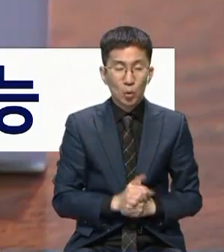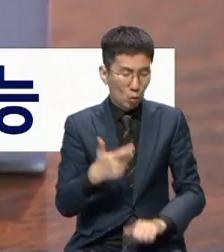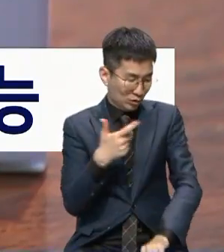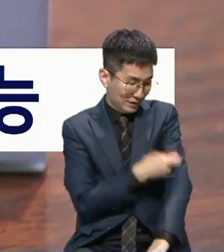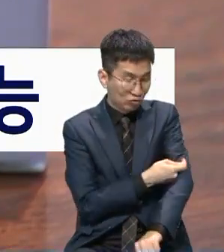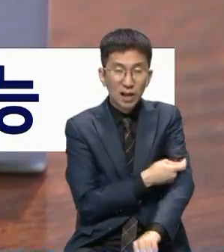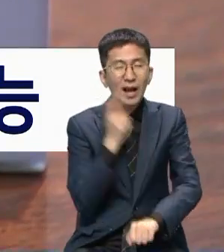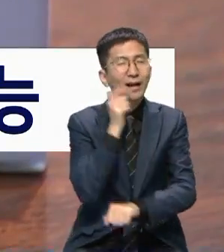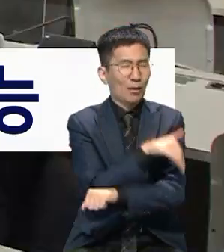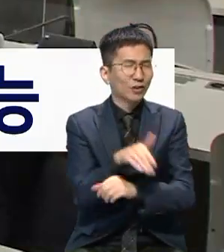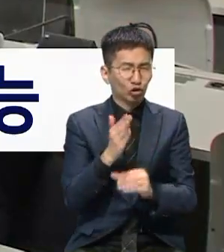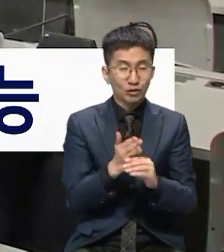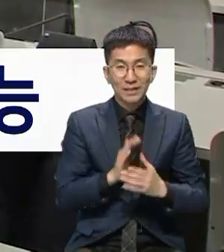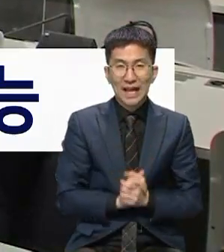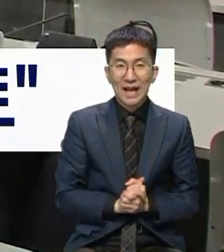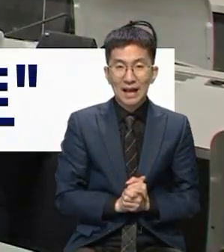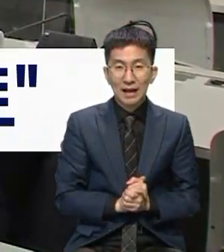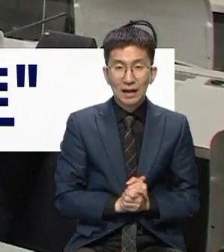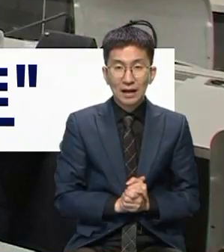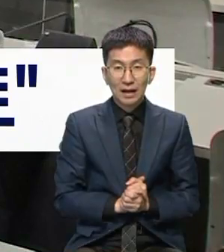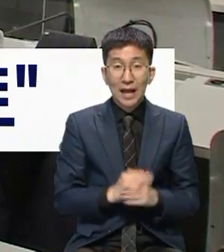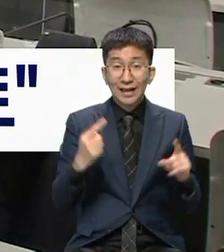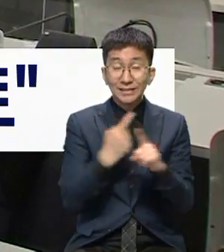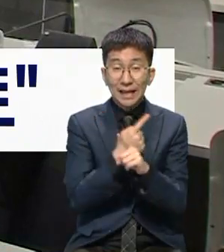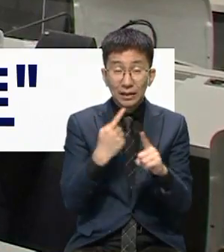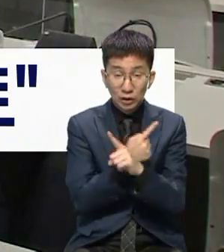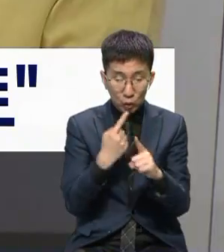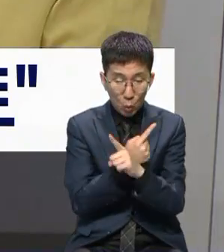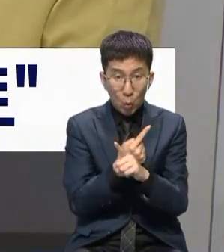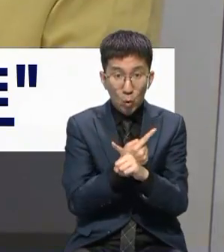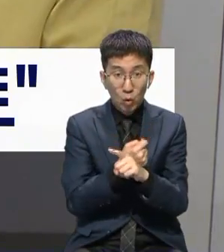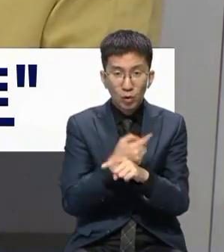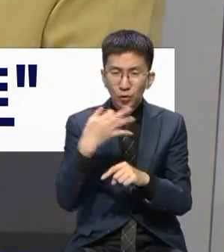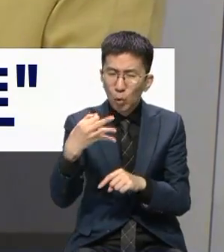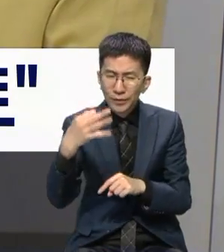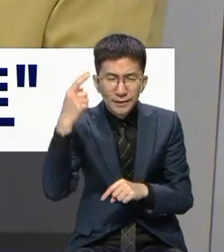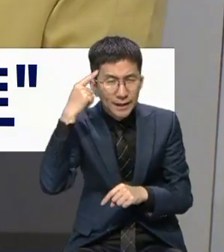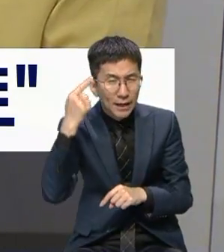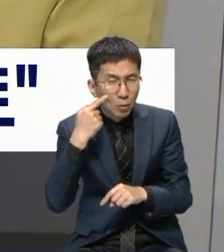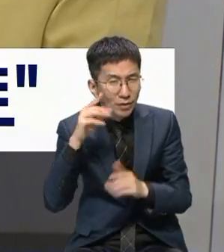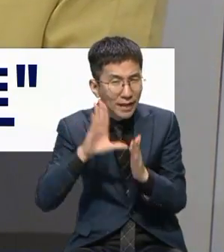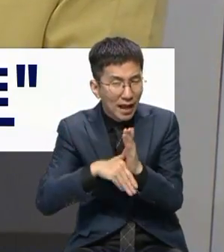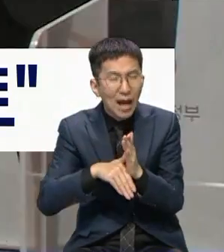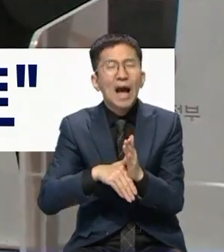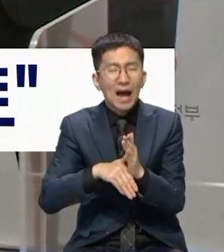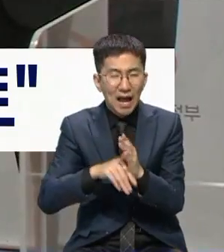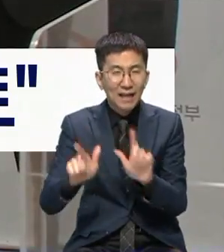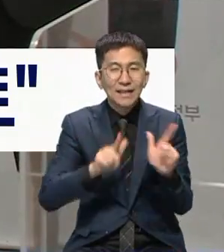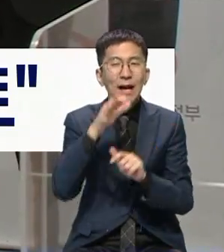항체치료제 주사도 처방받습니다. 정부는 재택 치료 과정에서 드는 비용을 고려해 추가 생활지원금을 지원하는